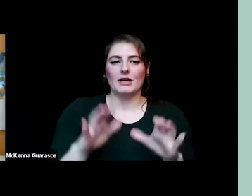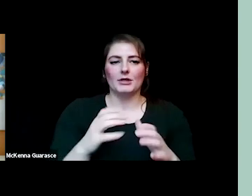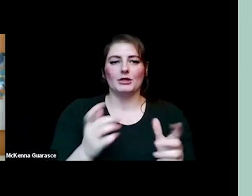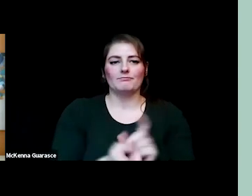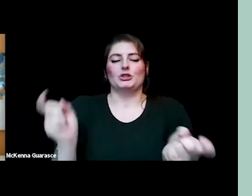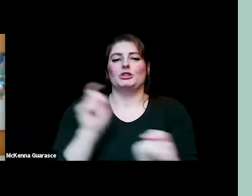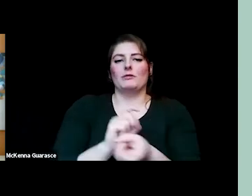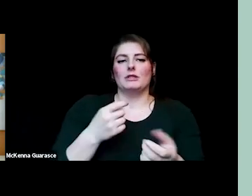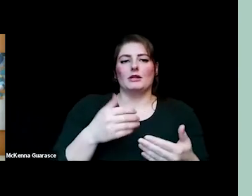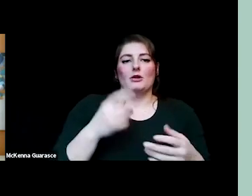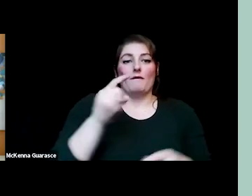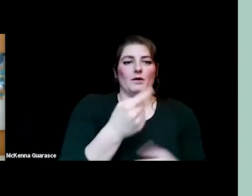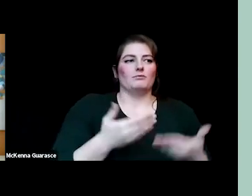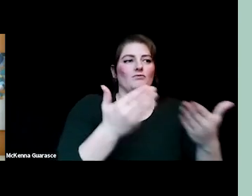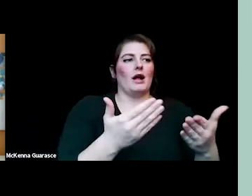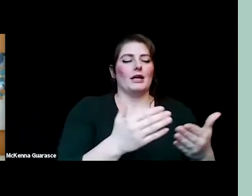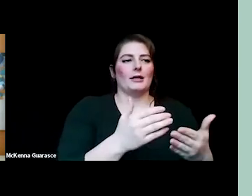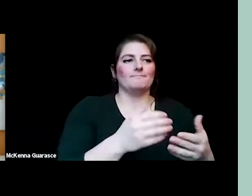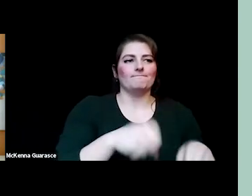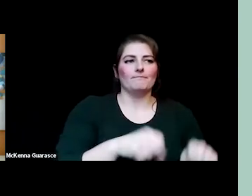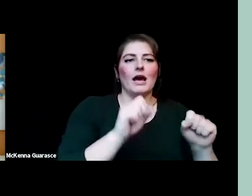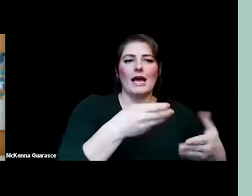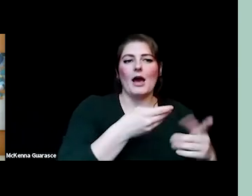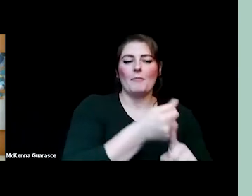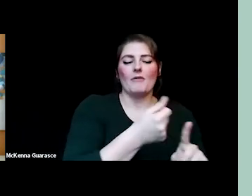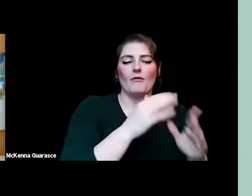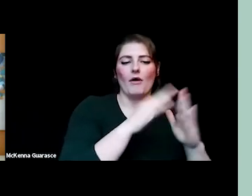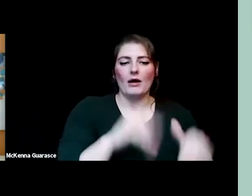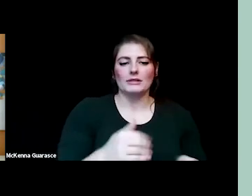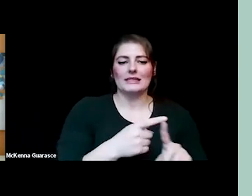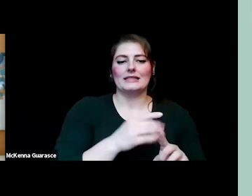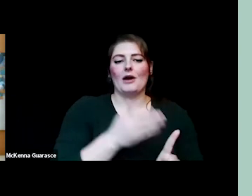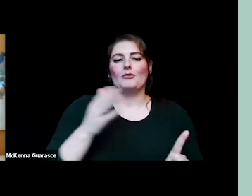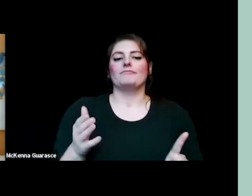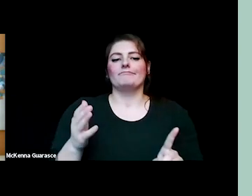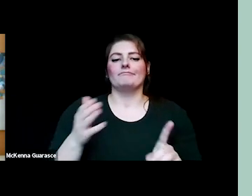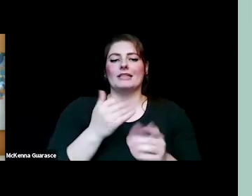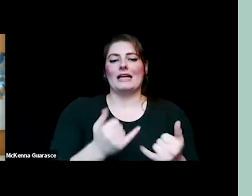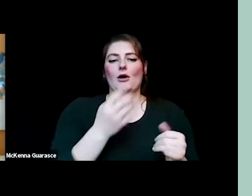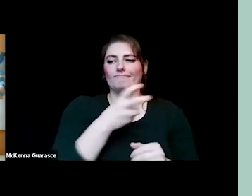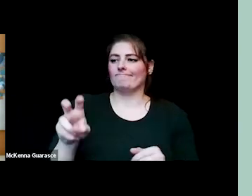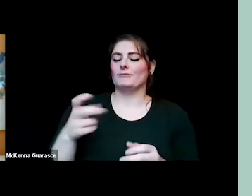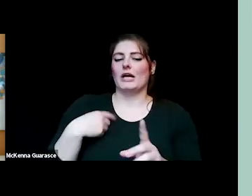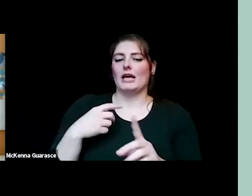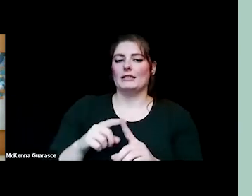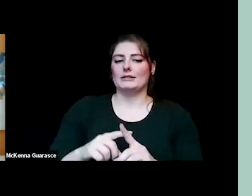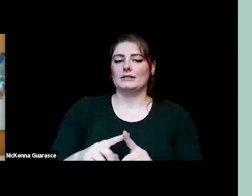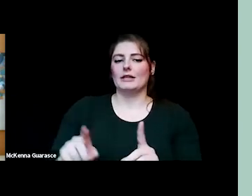proporcionar vivienda asequible a centrarse en erradicar el uso de drogas, incluso a expensas de otros objetivos.